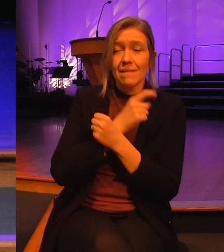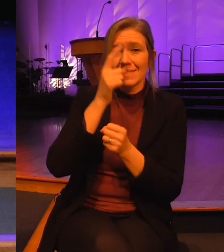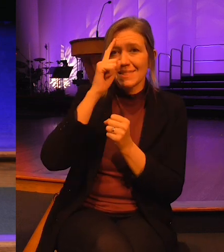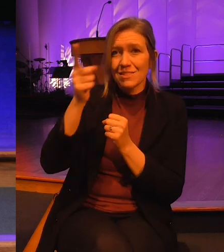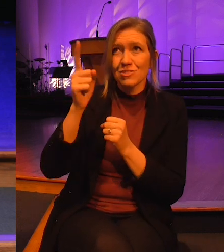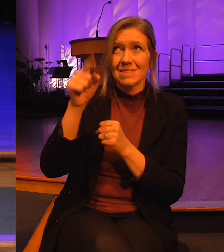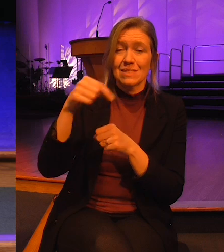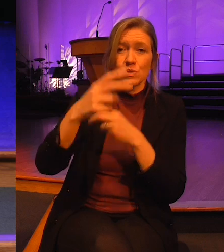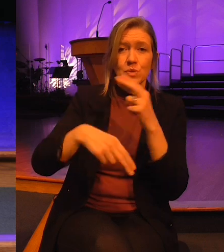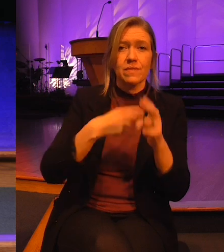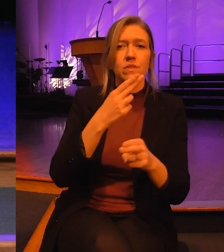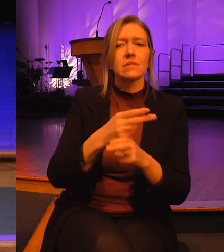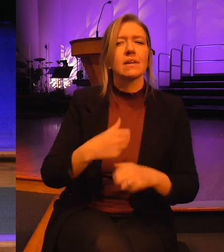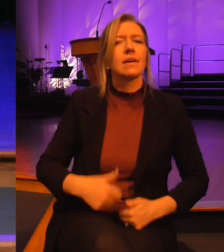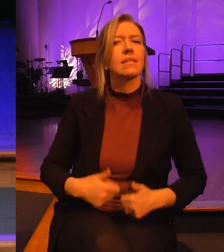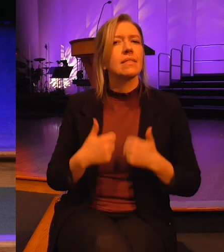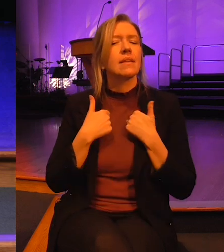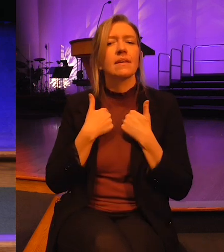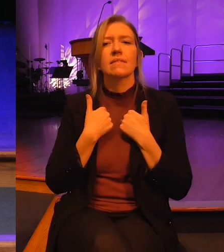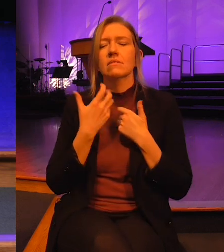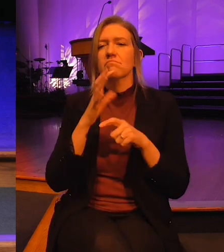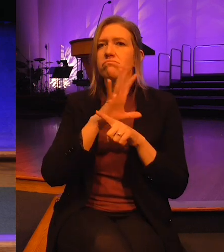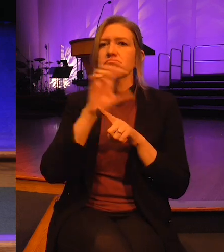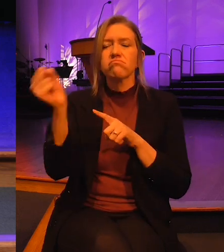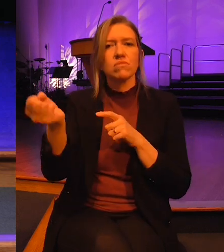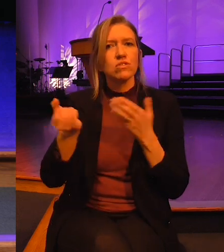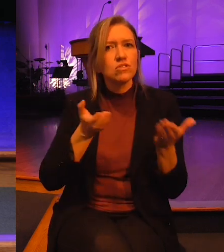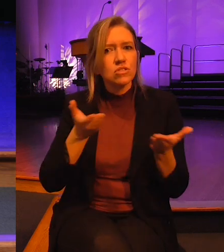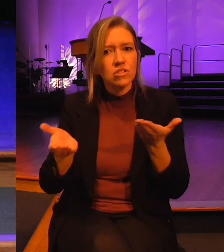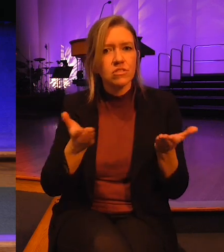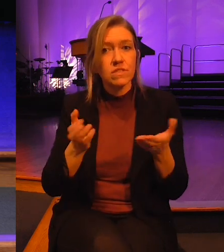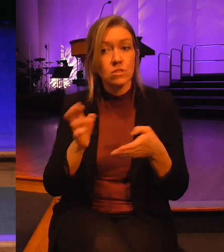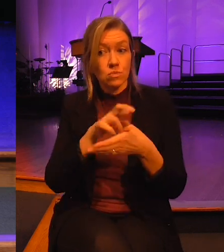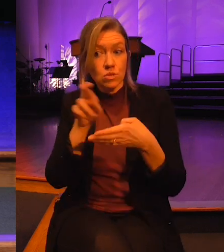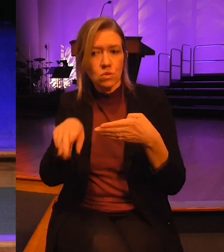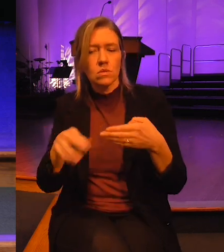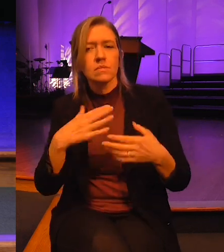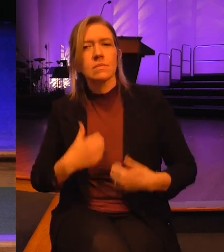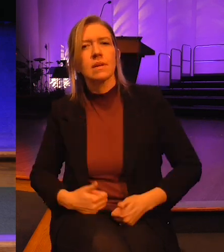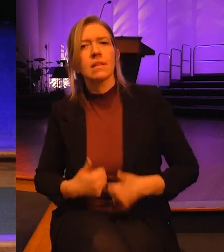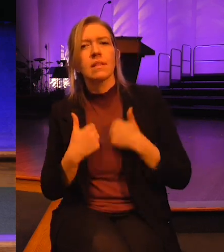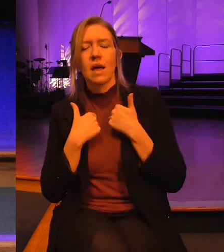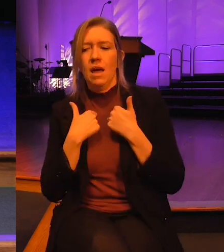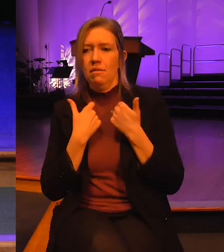servicio dinámico que resulta en una vida amplificada por experiencias asombrosas, conexiones y